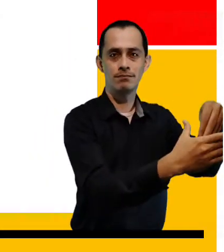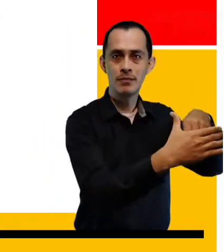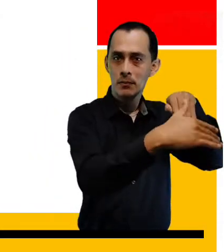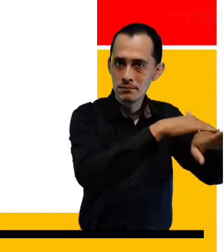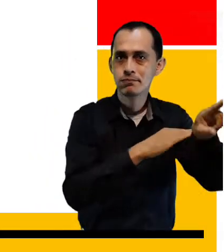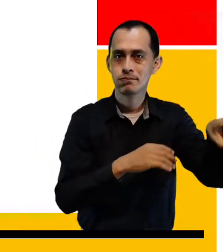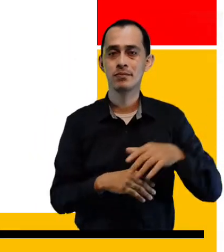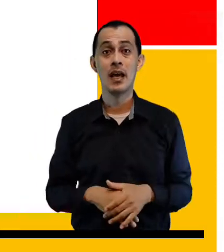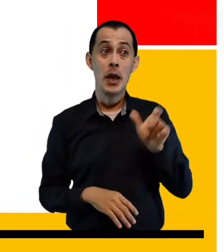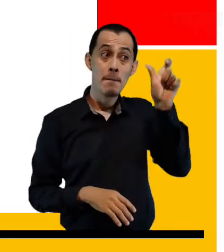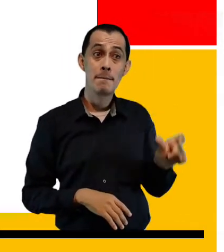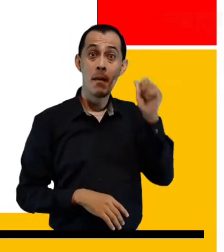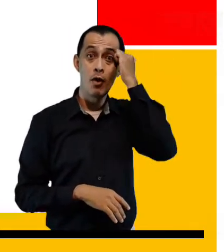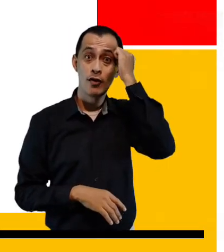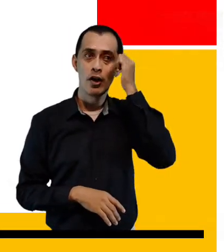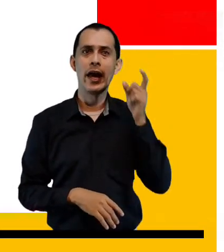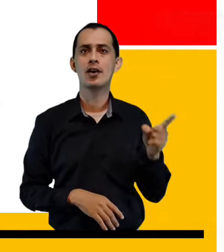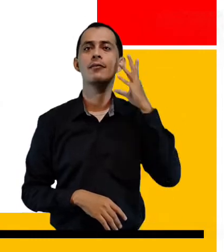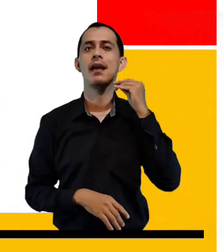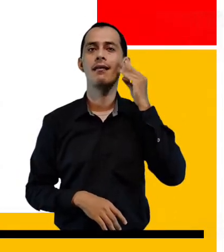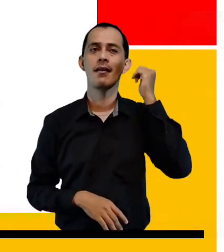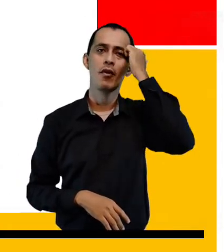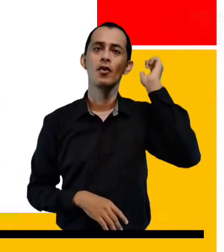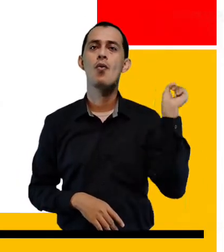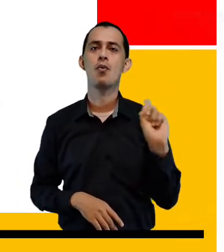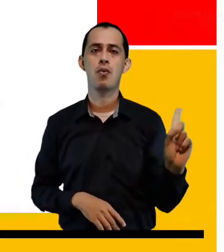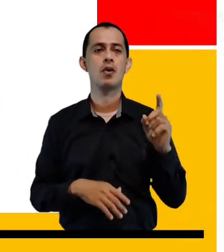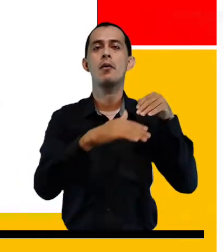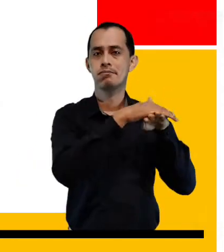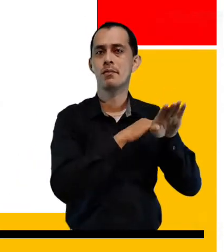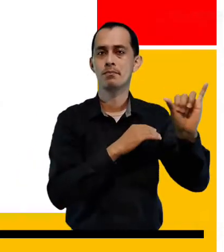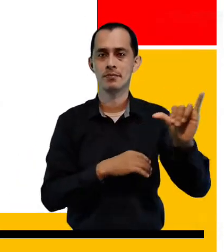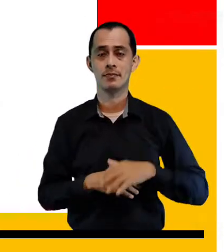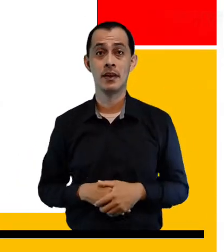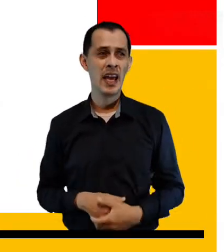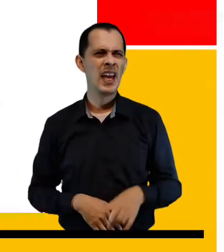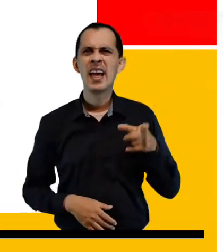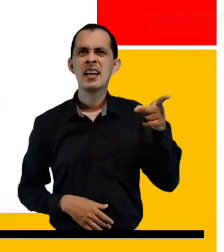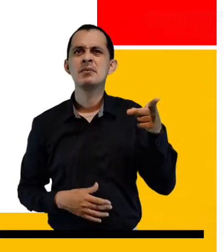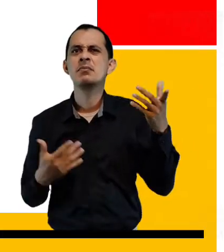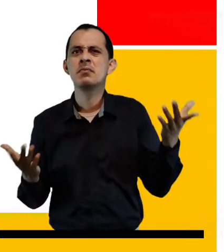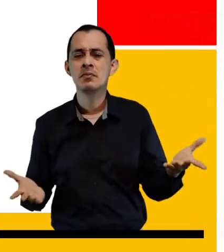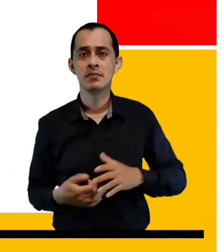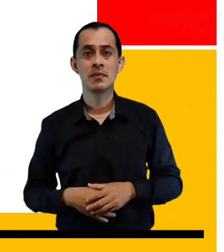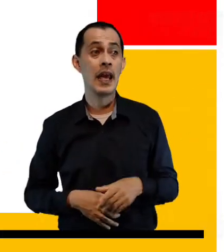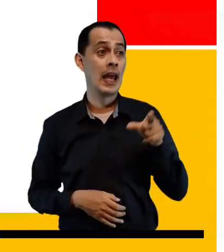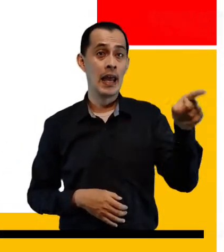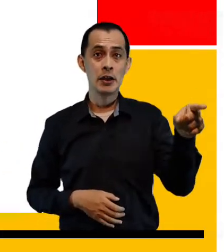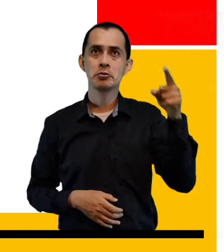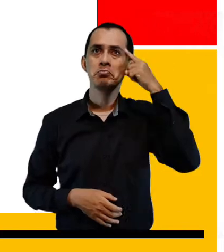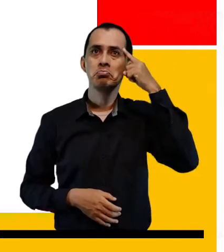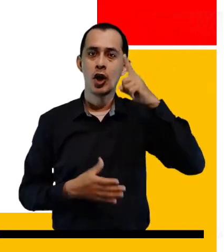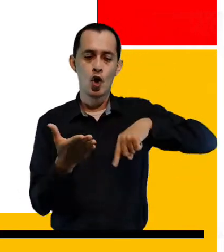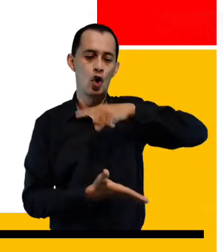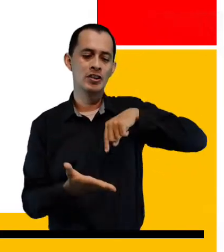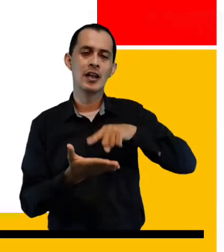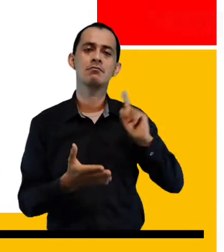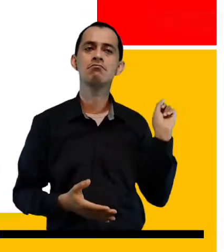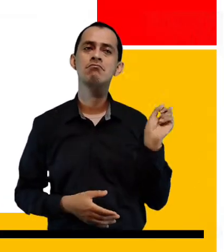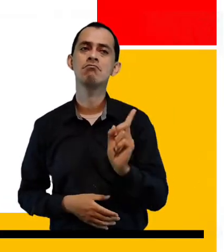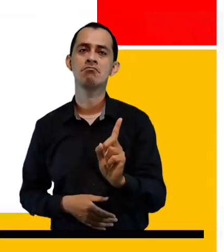la experiencia docente, la cual irá a discriminar no solo la duración y características del contrato